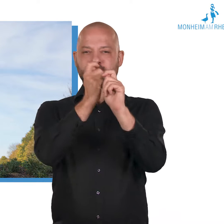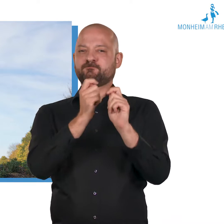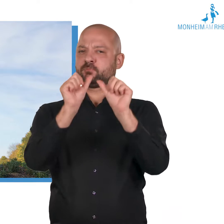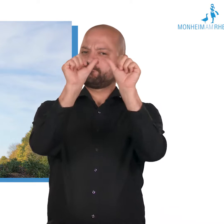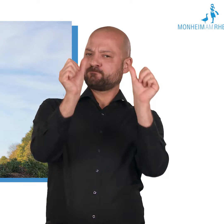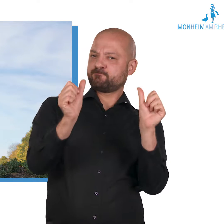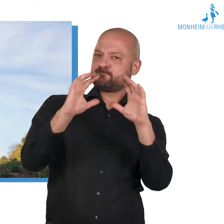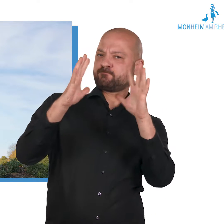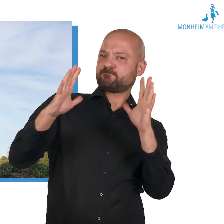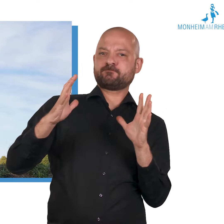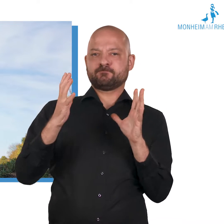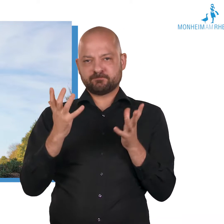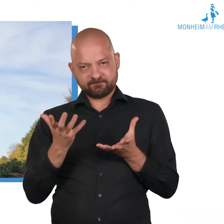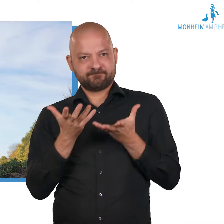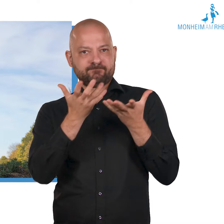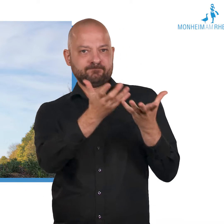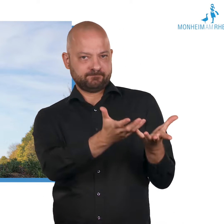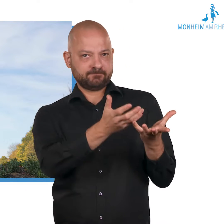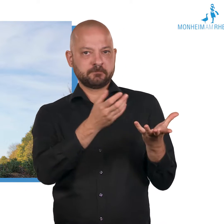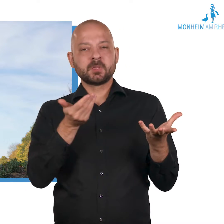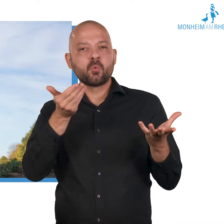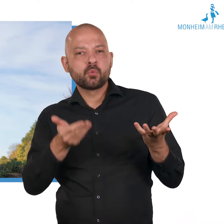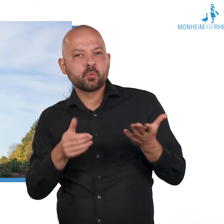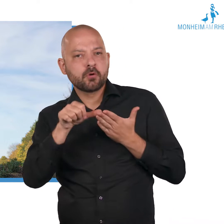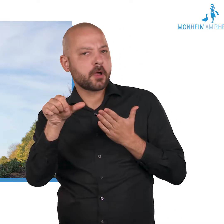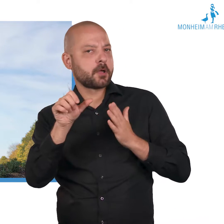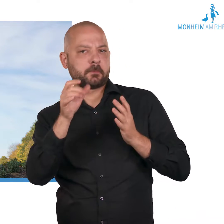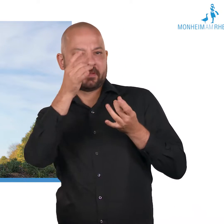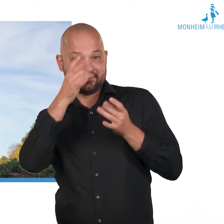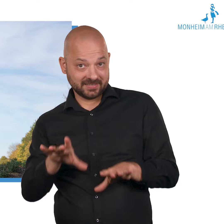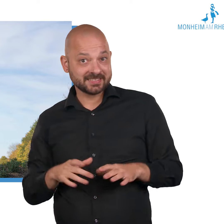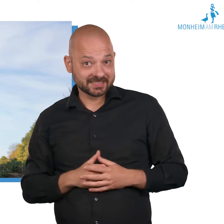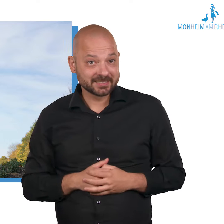Skulpturengruppe und verzichtete auf sein Honorar.